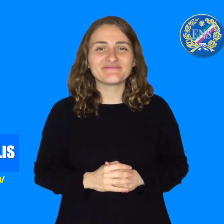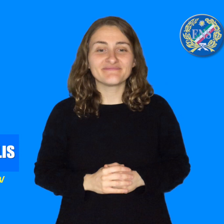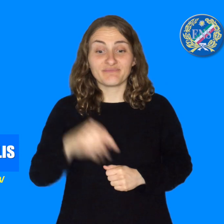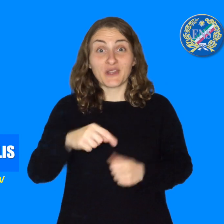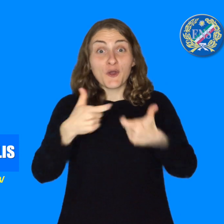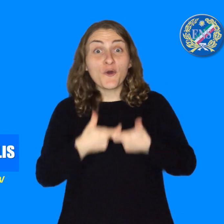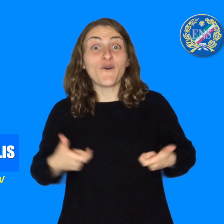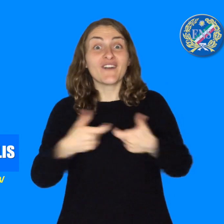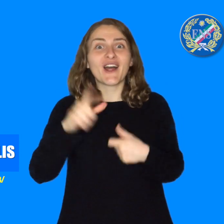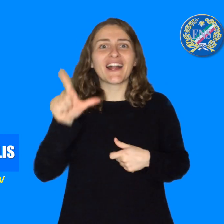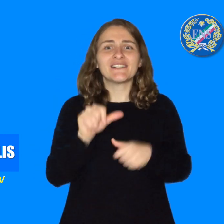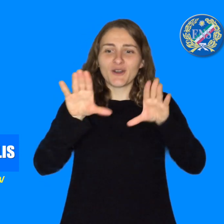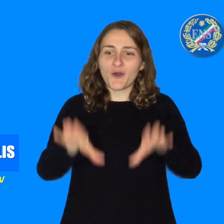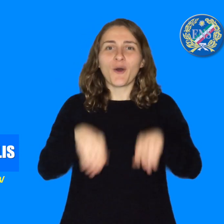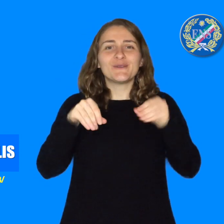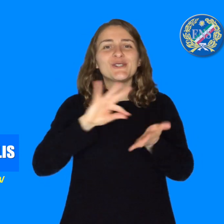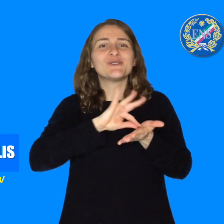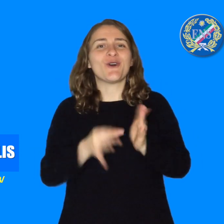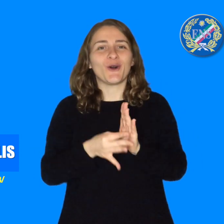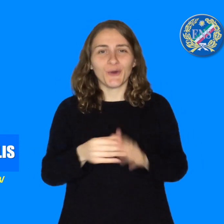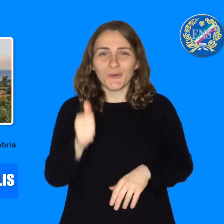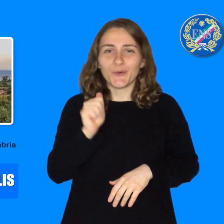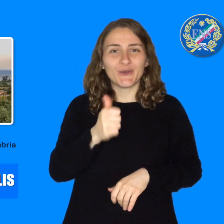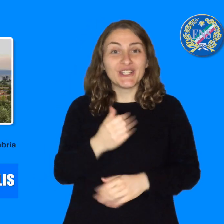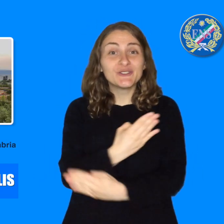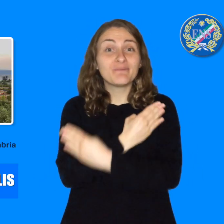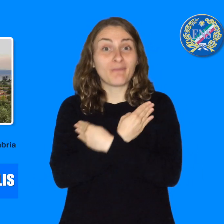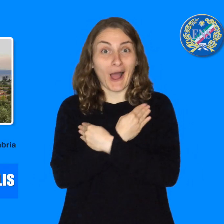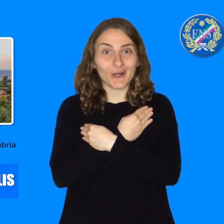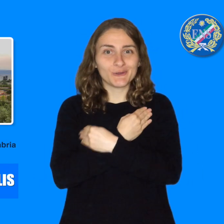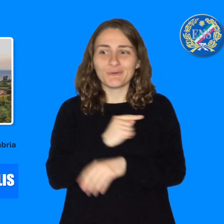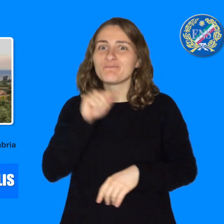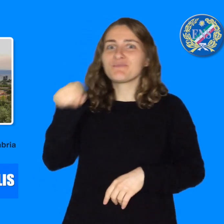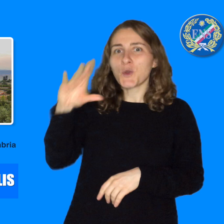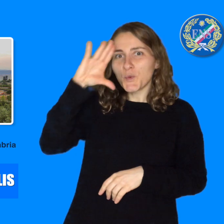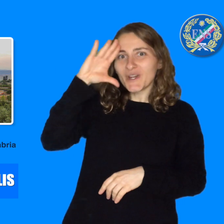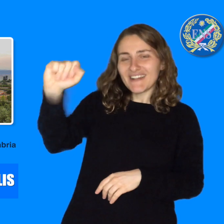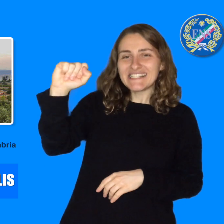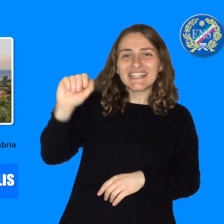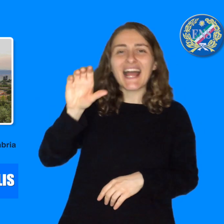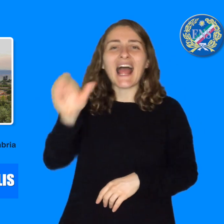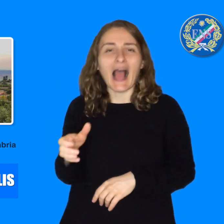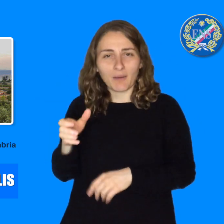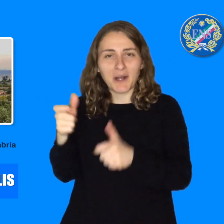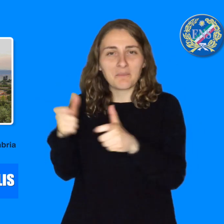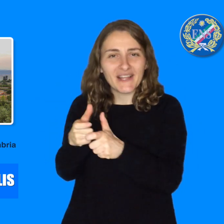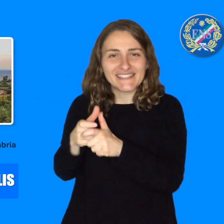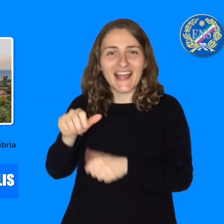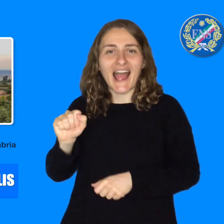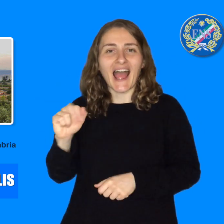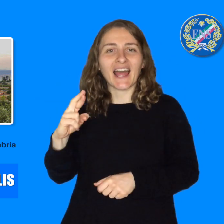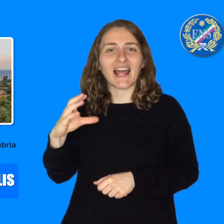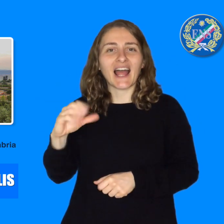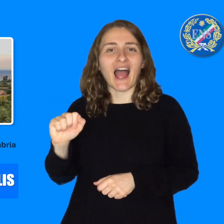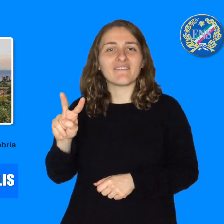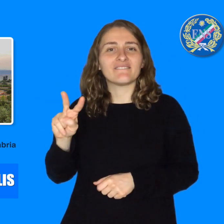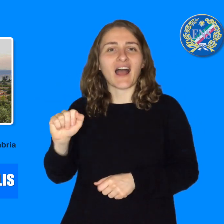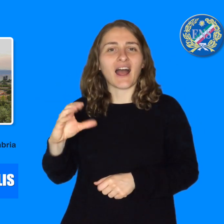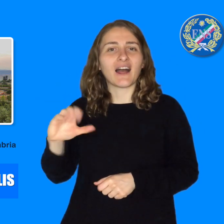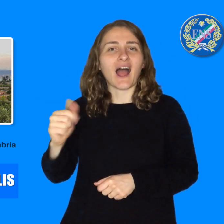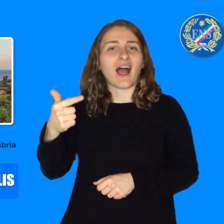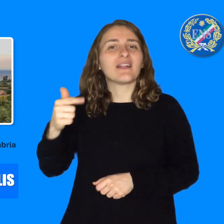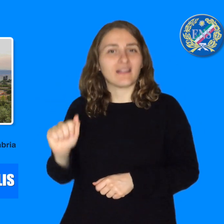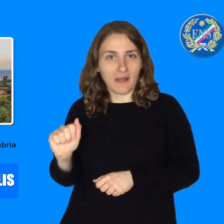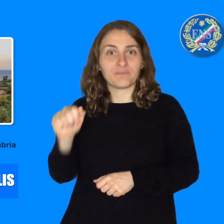Il Convegno LIS comincerà l’11 maggio nell'Università della Calabria, ad Arcavata (CS),